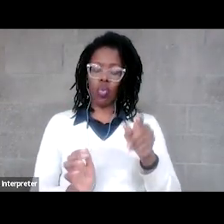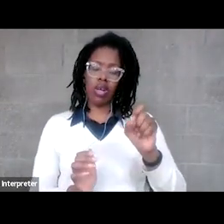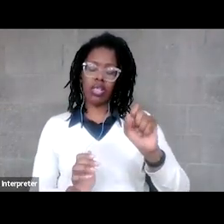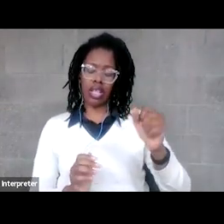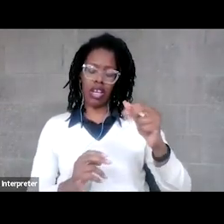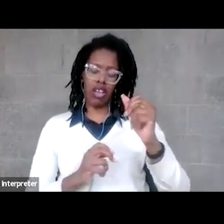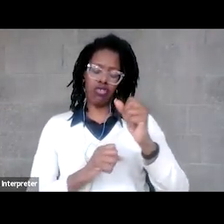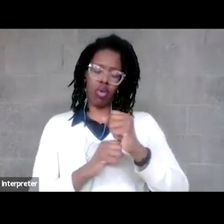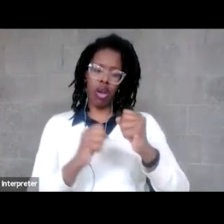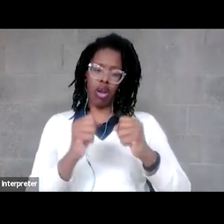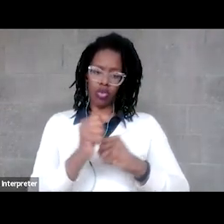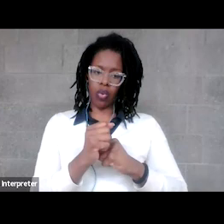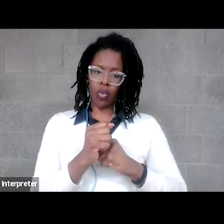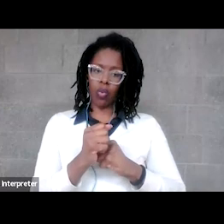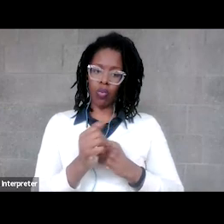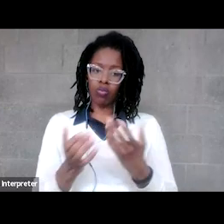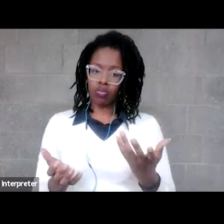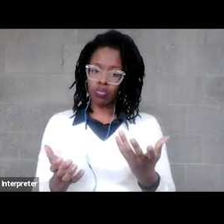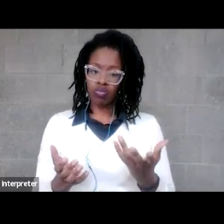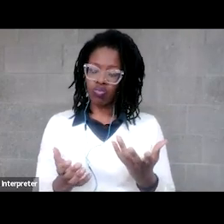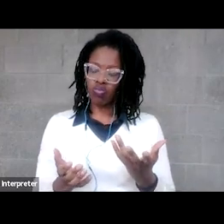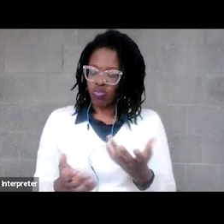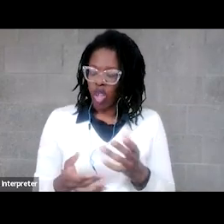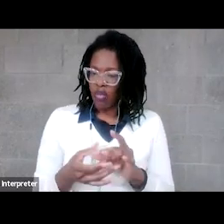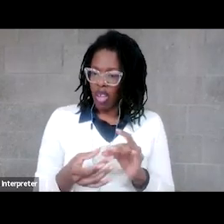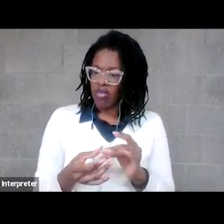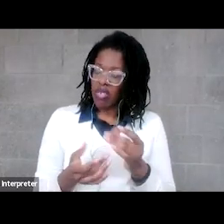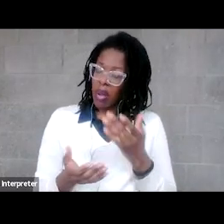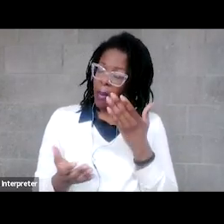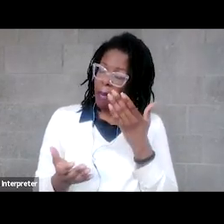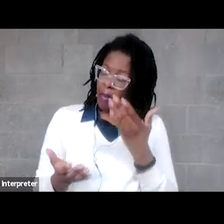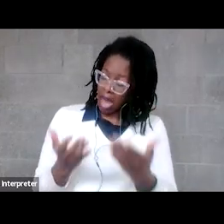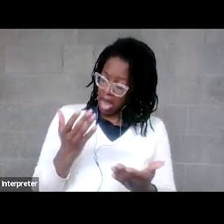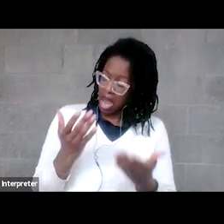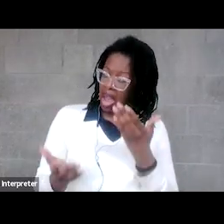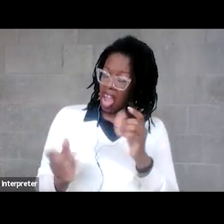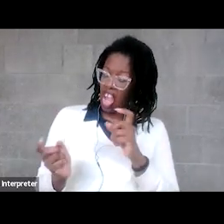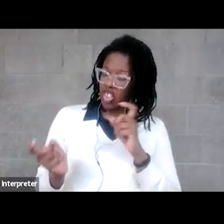Diré que algunos de estos detalles pueden estar cambiando y a medida que se realicen cambios, les informaremos.